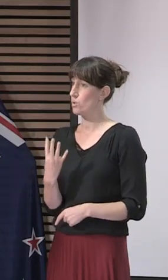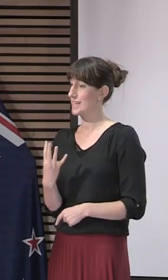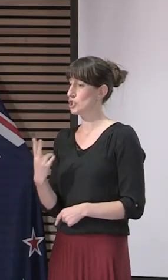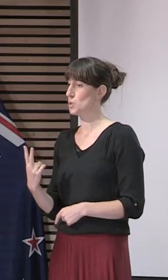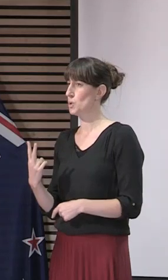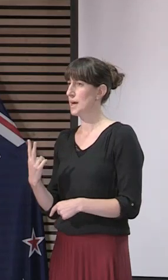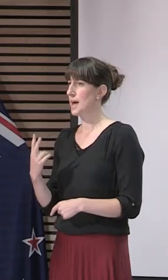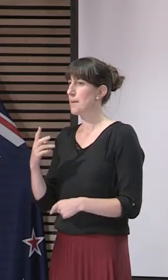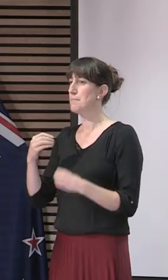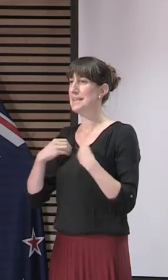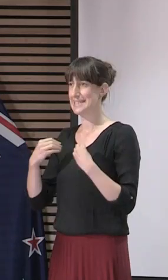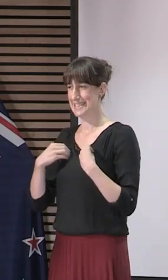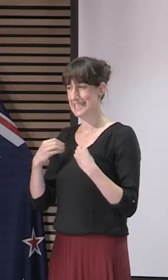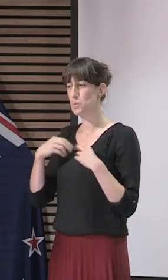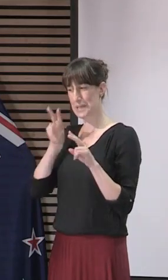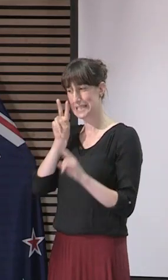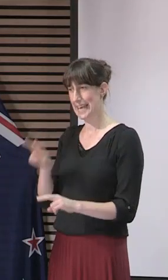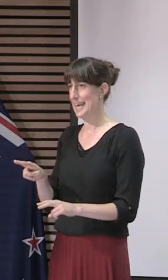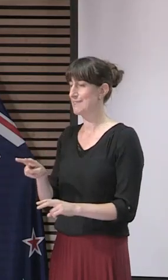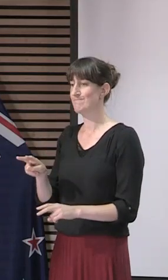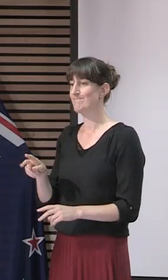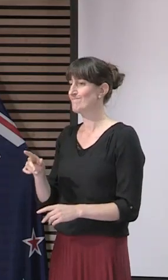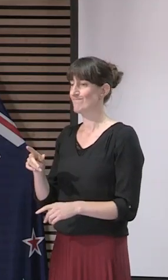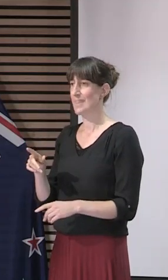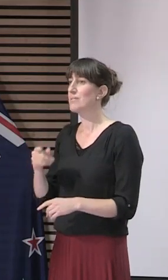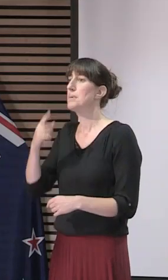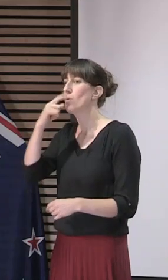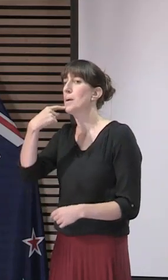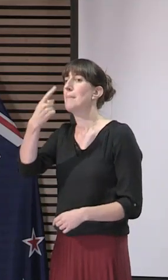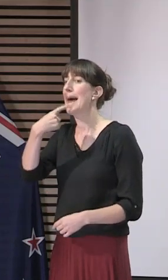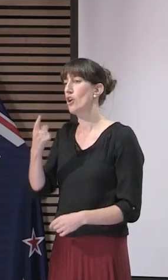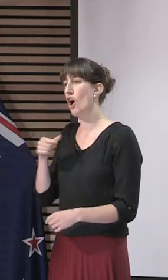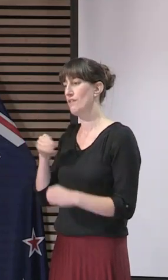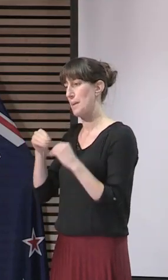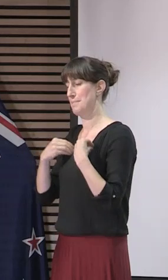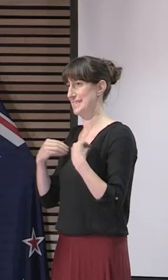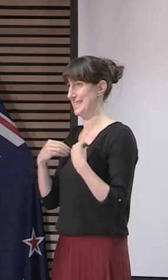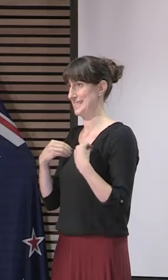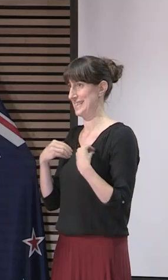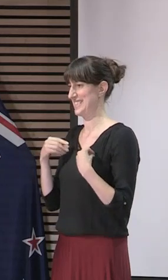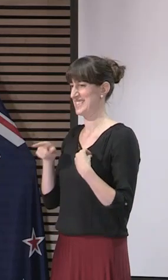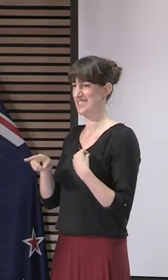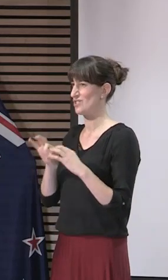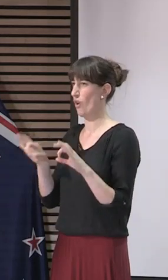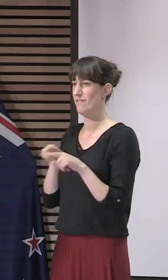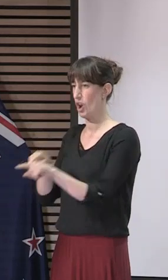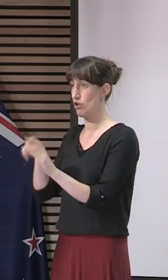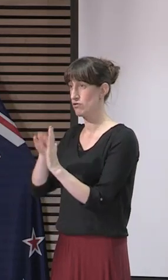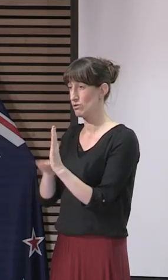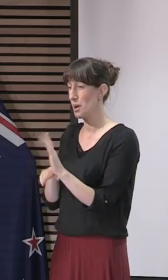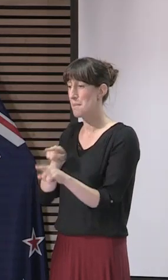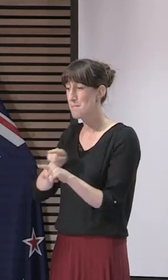21 nga tangata i whakawakia a 71